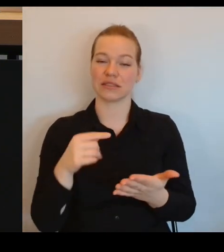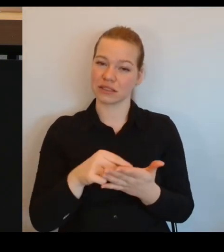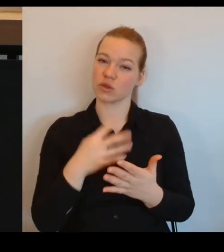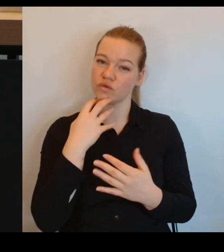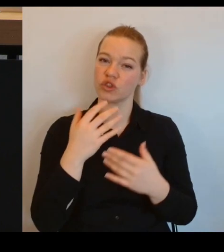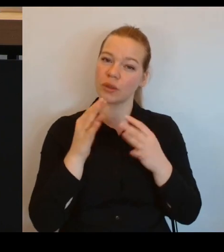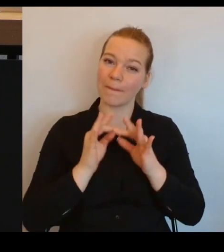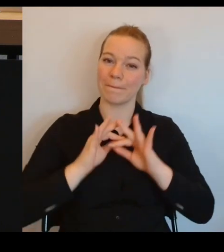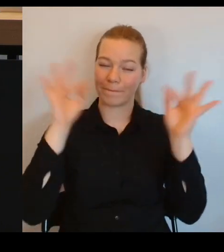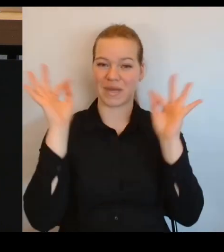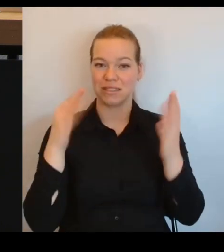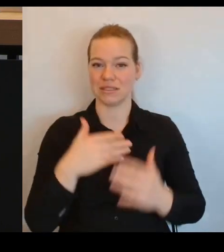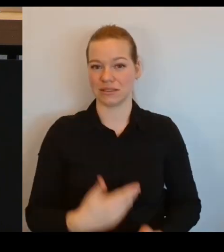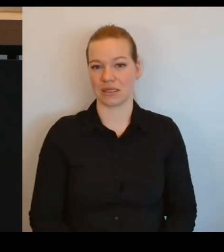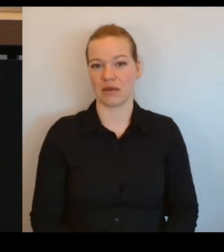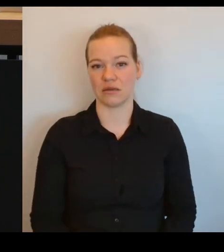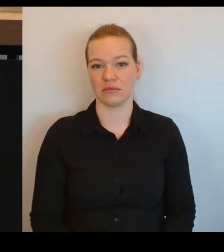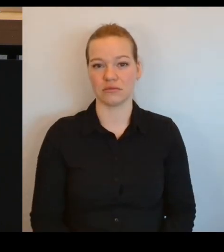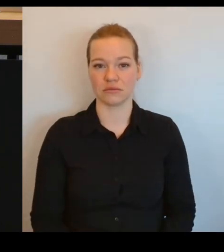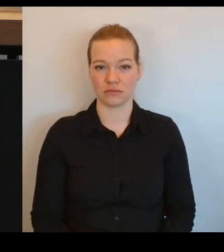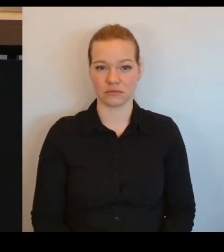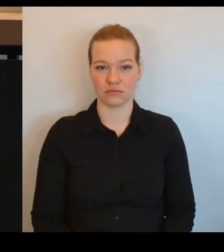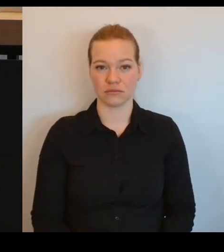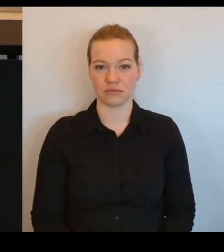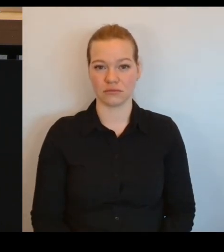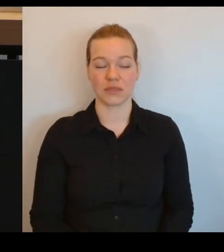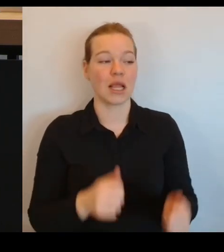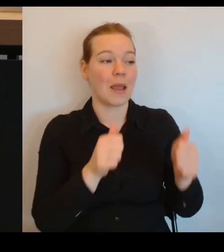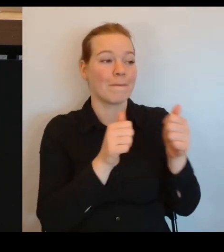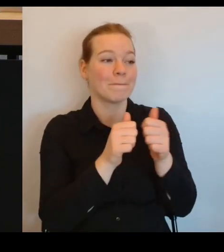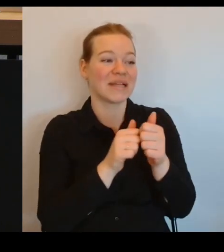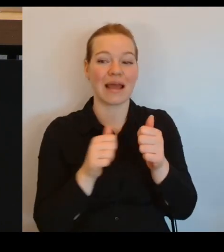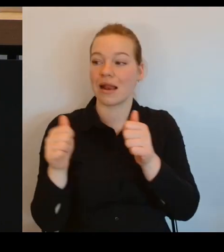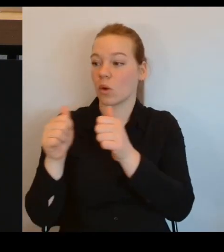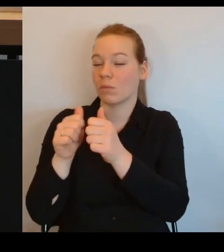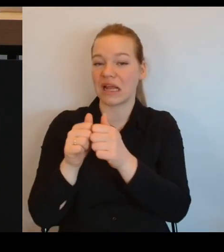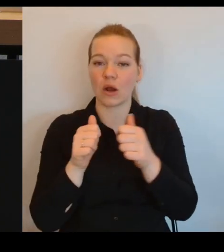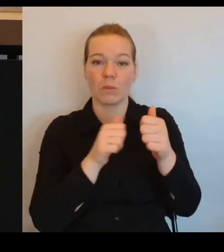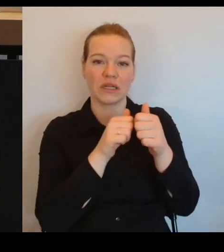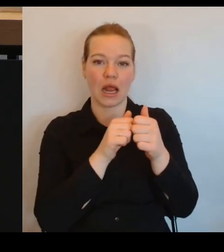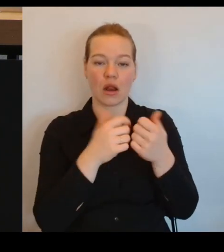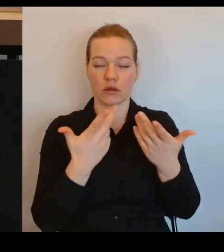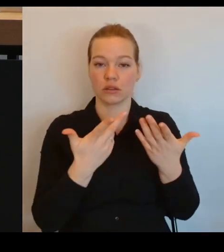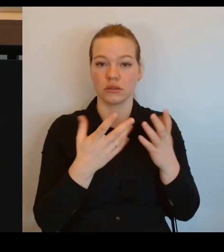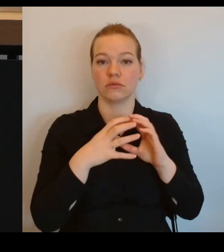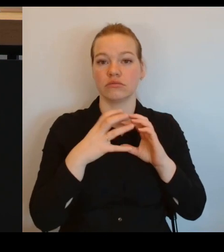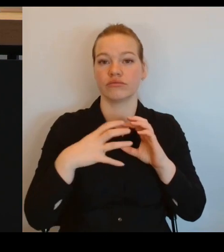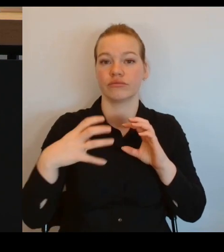jetzt, wenn man wieder in Regierung ist, noch mal aus einer anderen Perspektive als als Opposition erleben wir in ganz